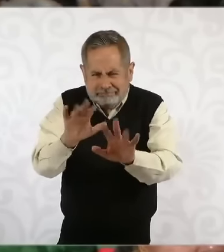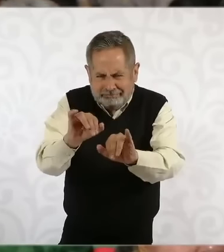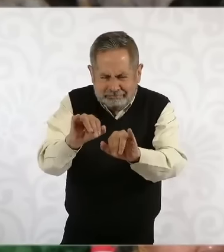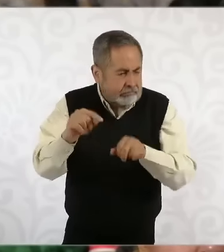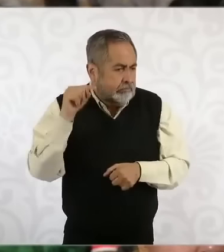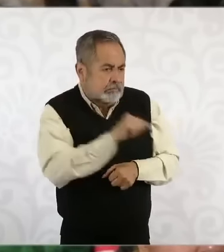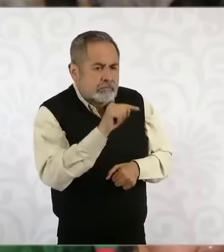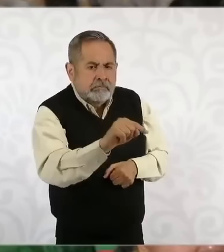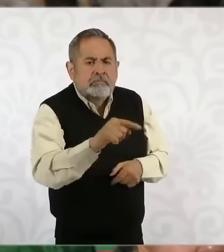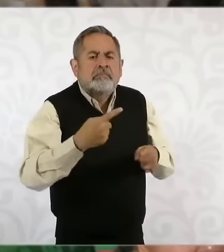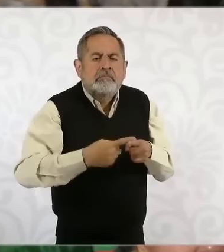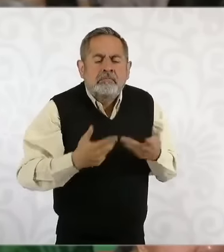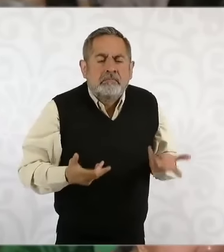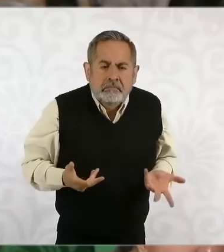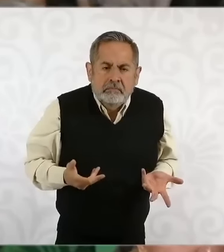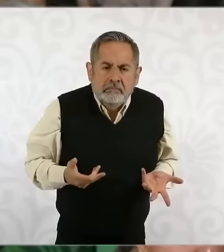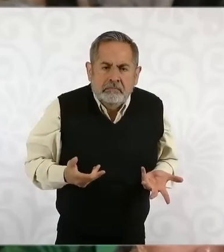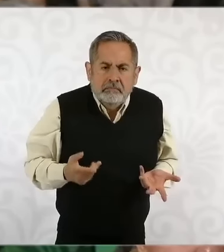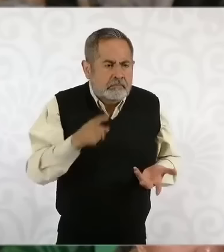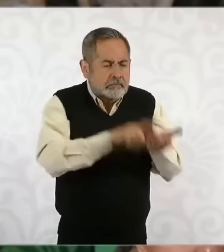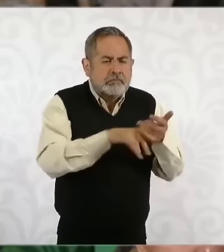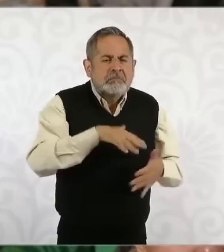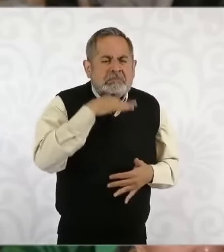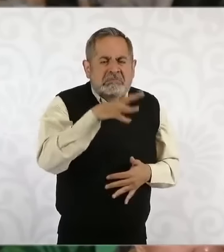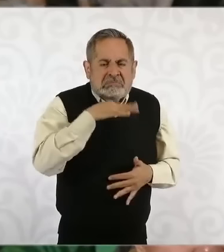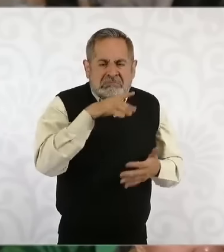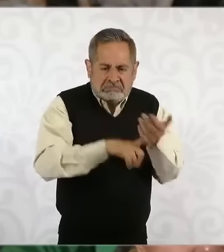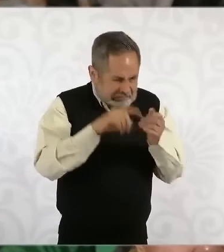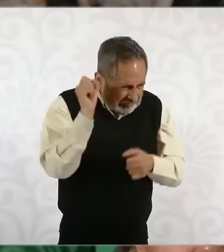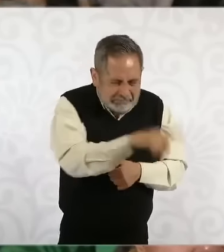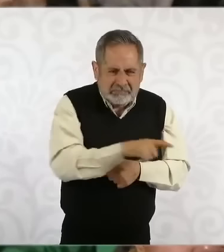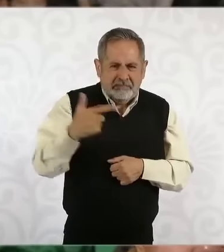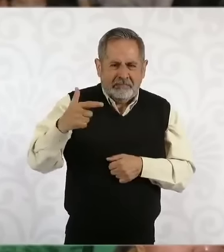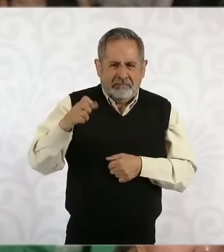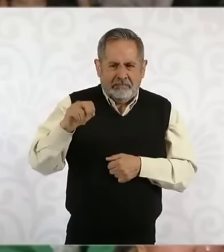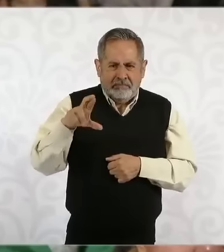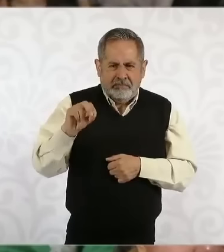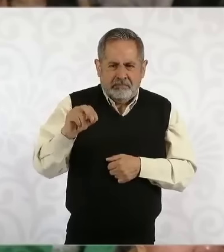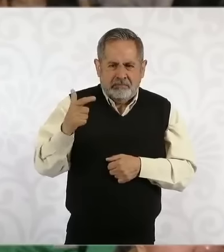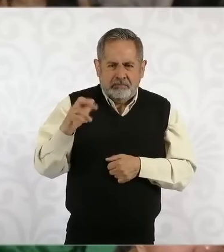dijeron de las cochinadas que estaba haciendo Genaro García Luna como su superpicía, un